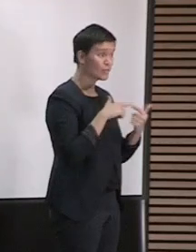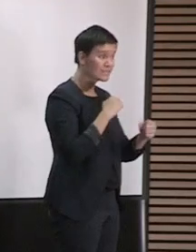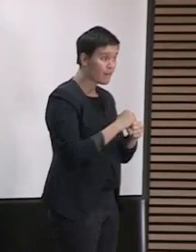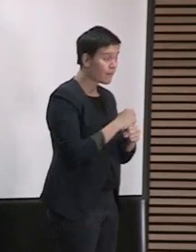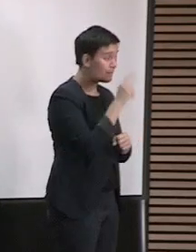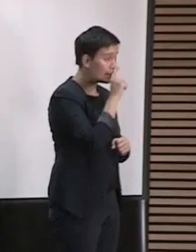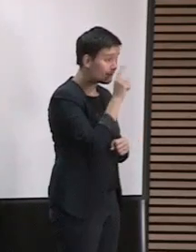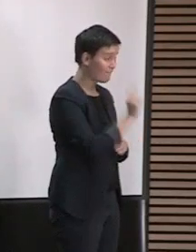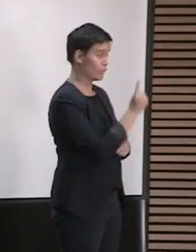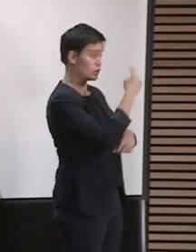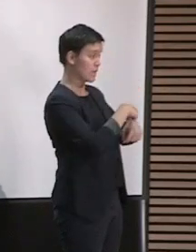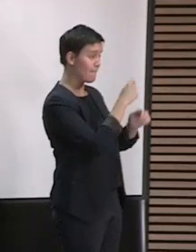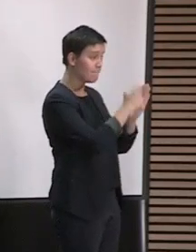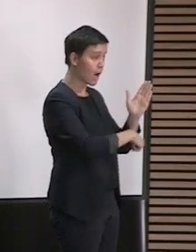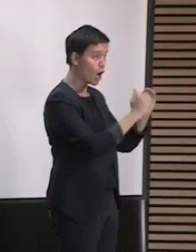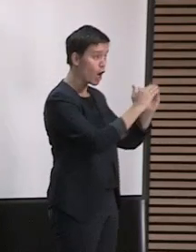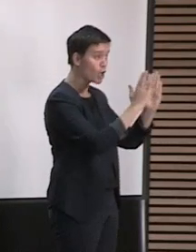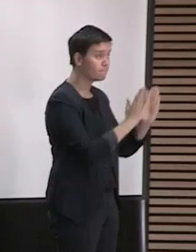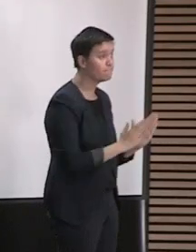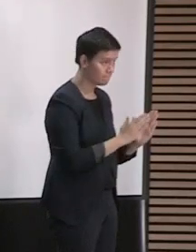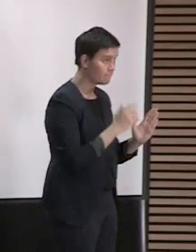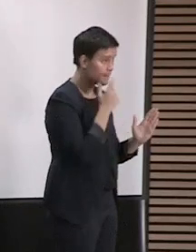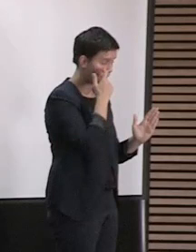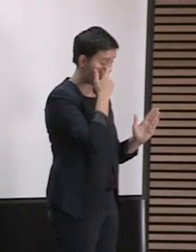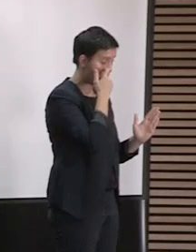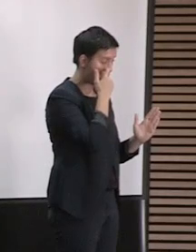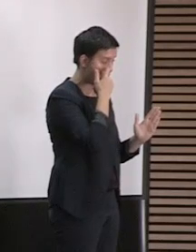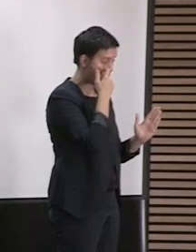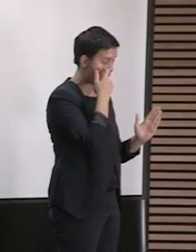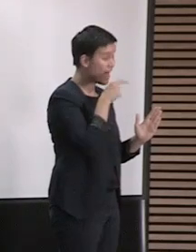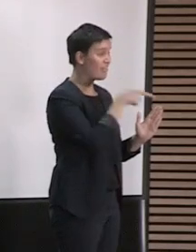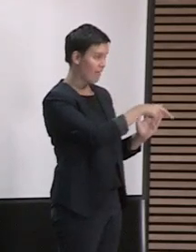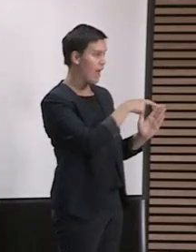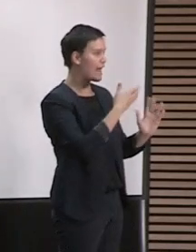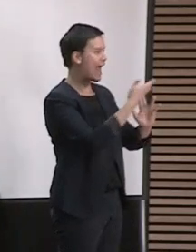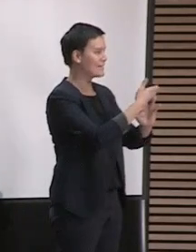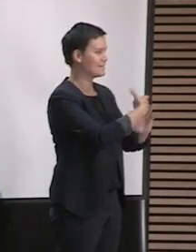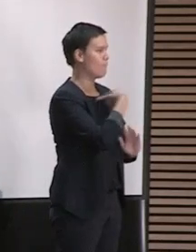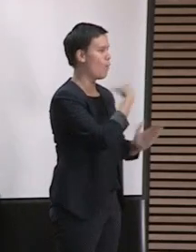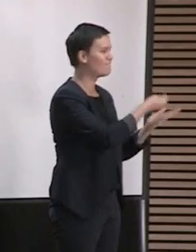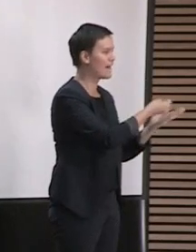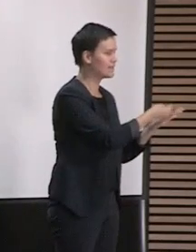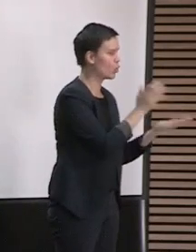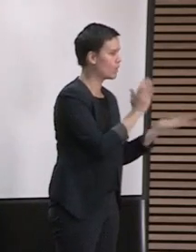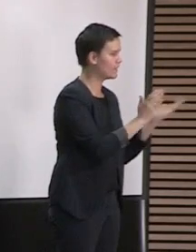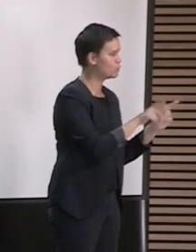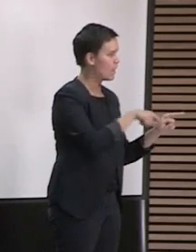kauwhata? GRAN